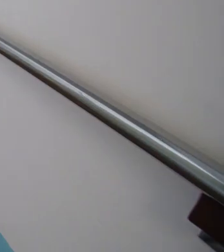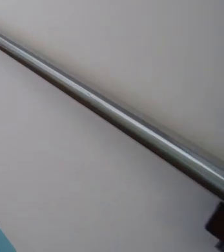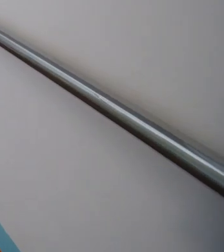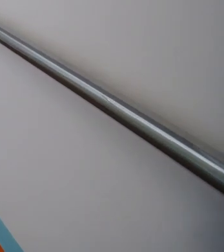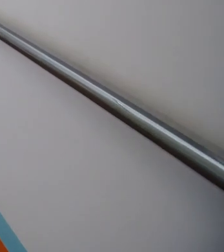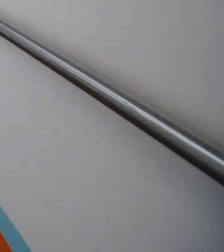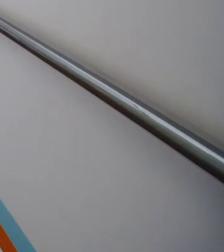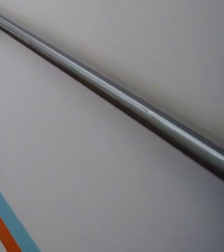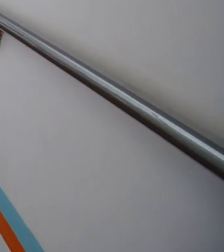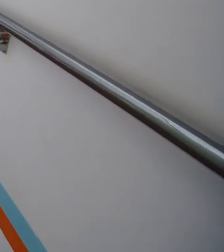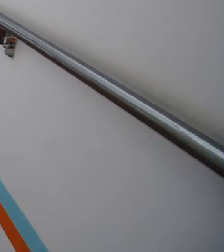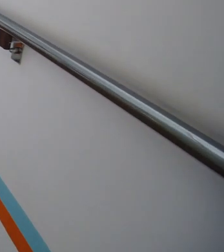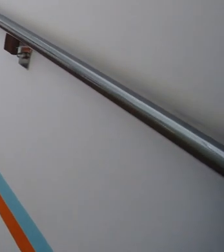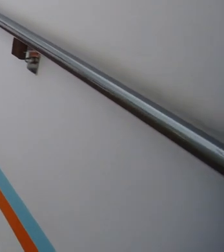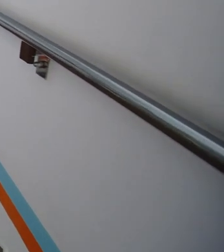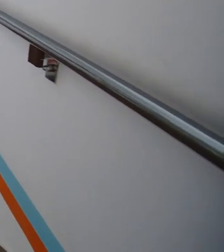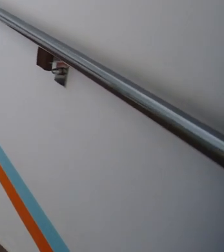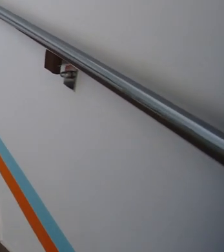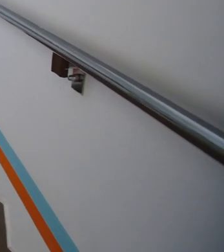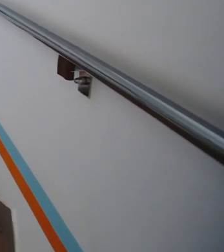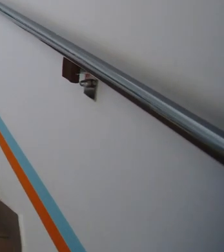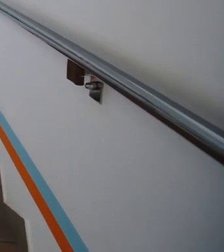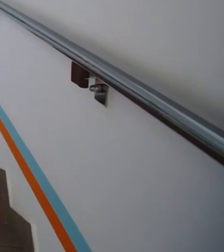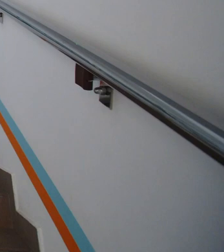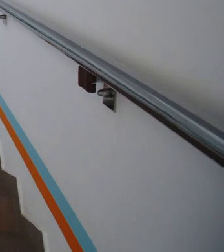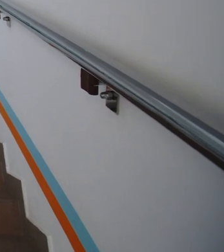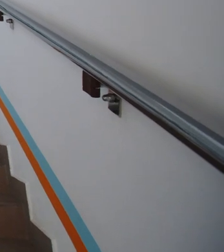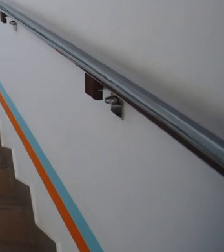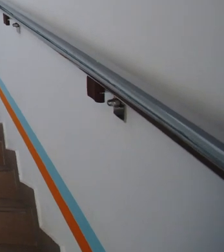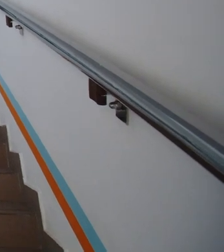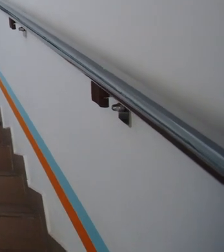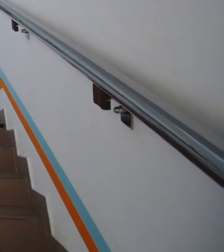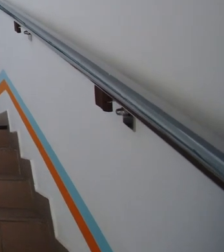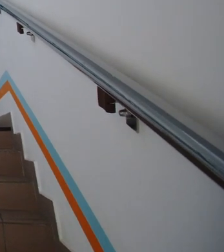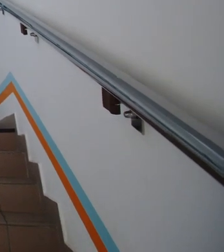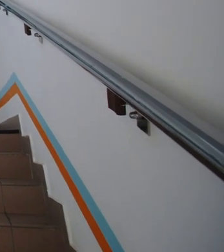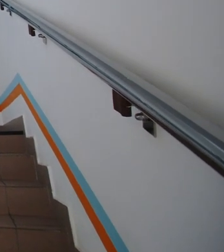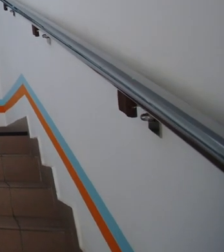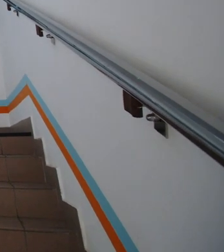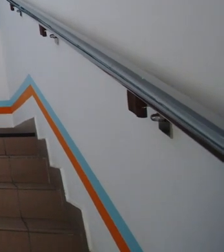Lektor AD: Klatka schodowa. Przy schodach, na ścianie, są namalowane kolorowe pasy, które pomagają w nawigacji po budynku.